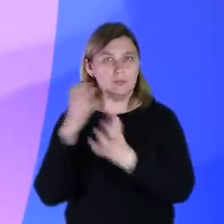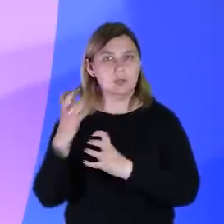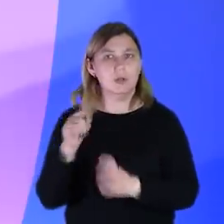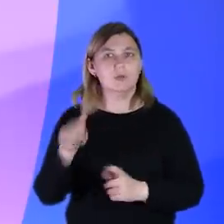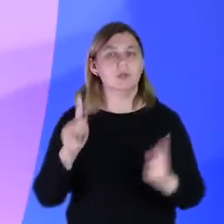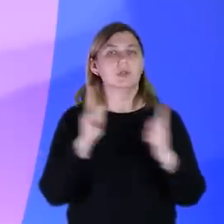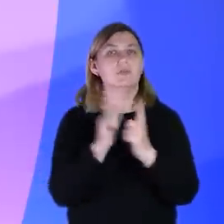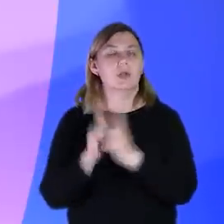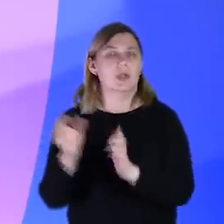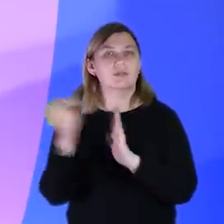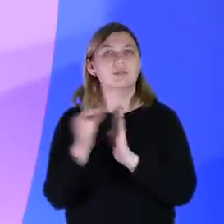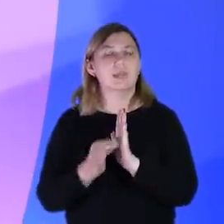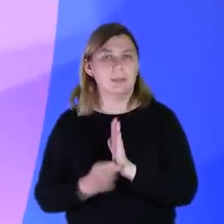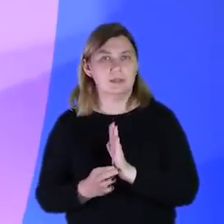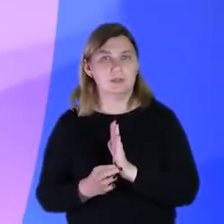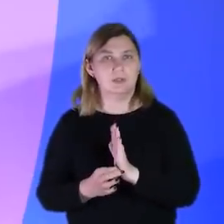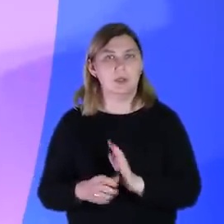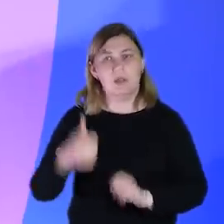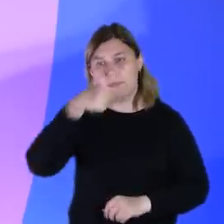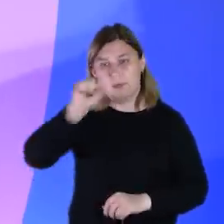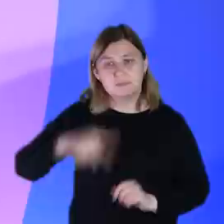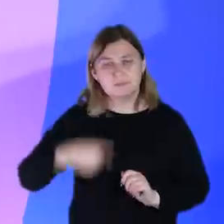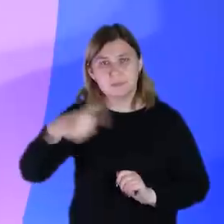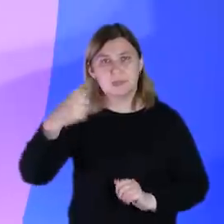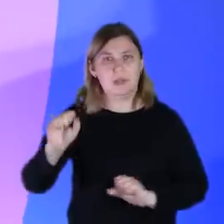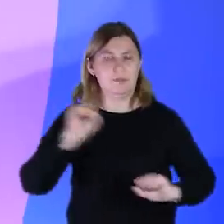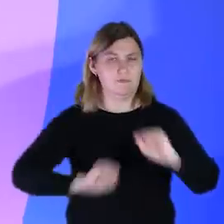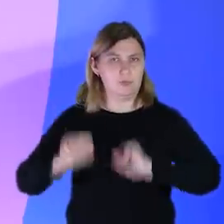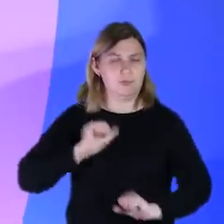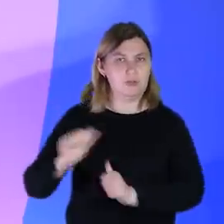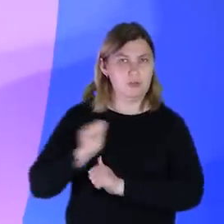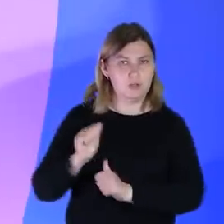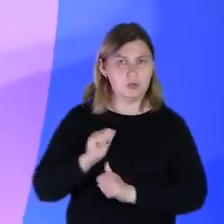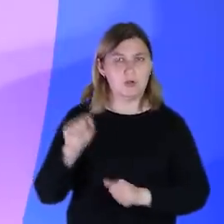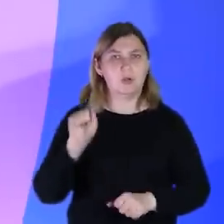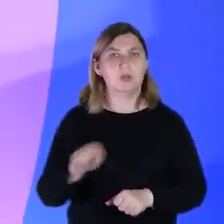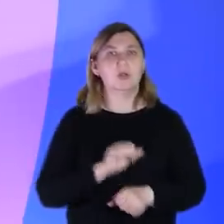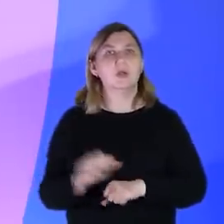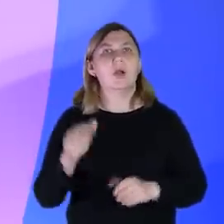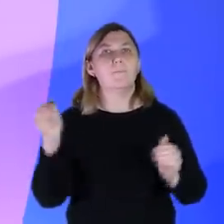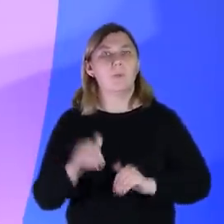Oni się spotykali systematycznie co tydzień na ćwiczeniach wojskowych i spośród nich można było